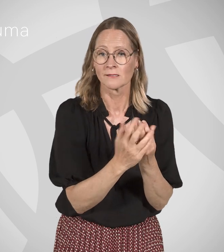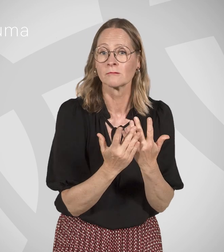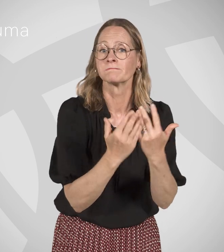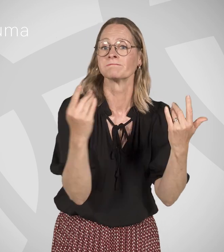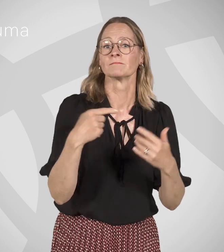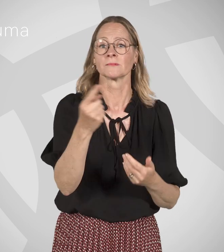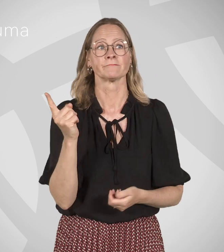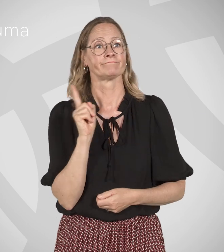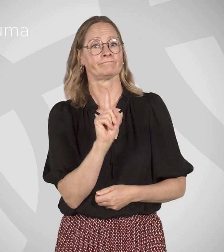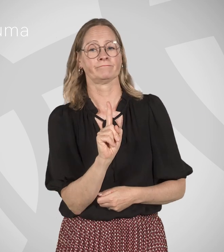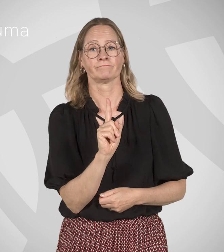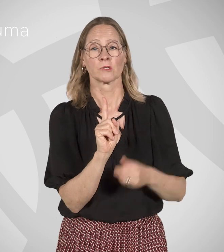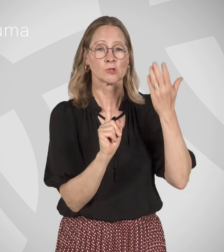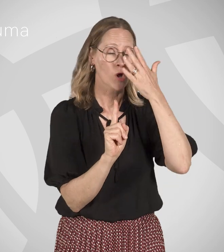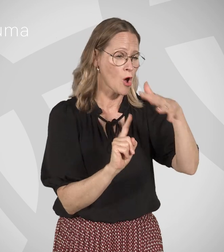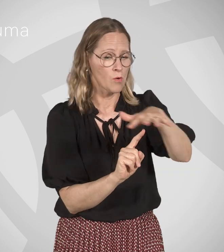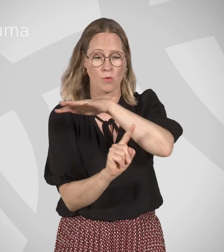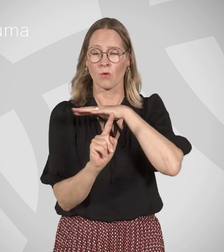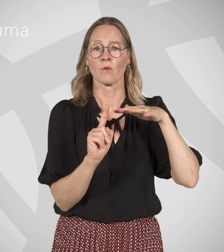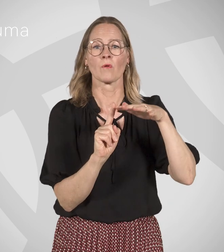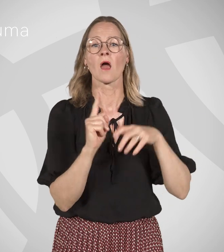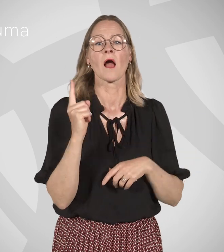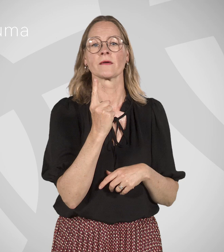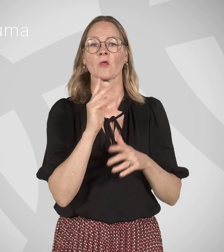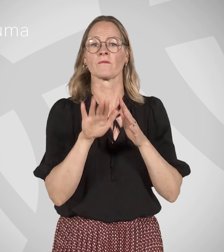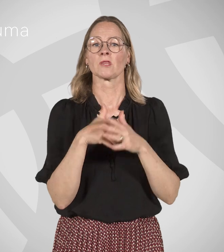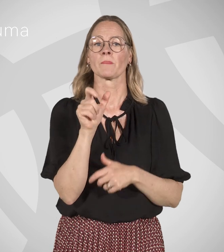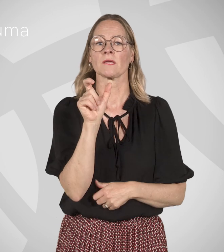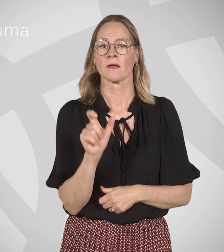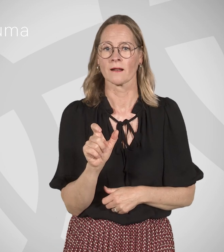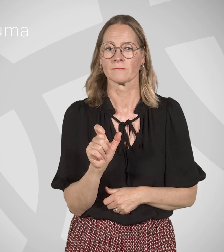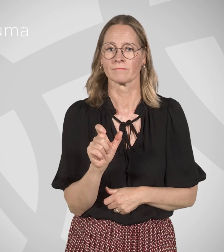ja moni heistä on koulunsa ainoa viittomakielinen.